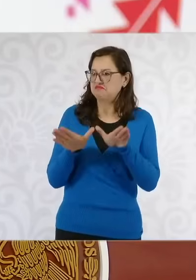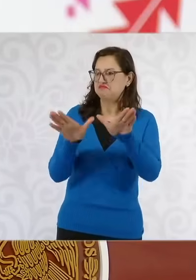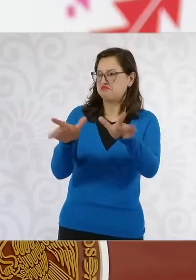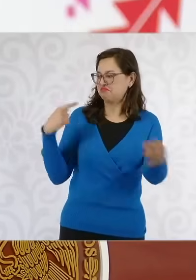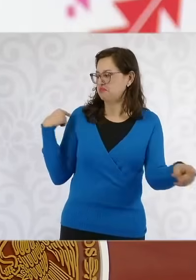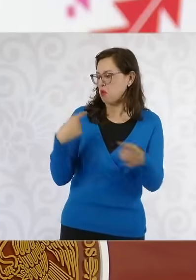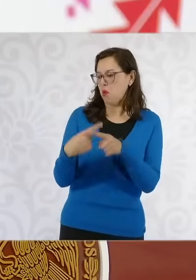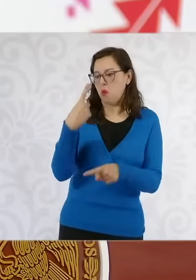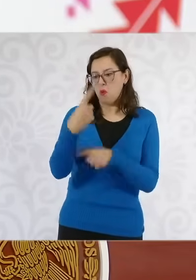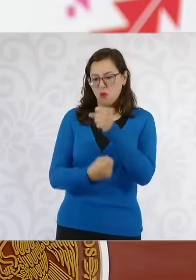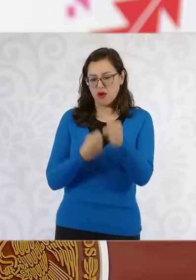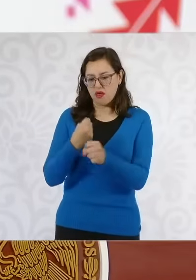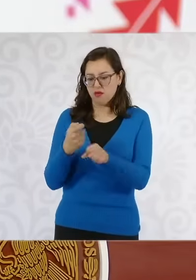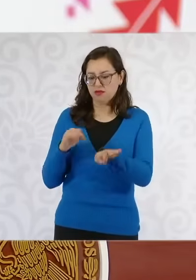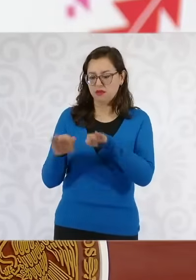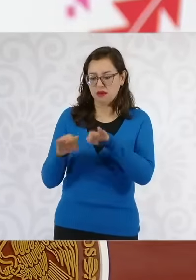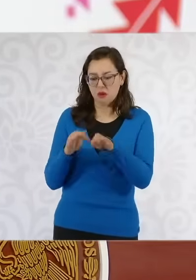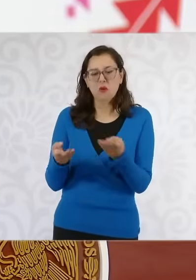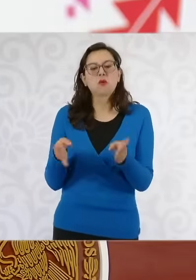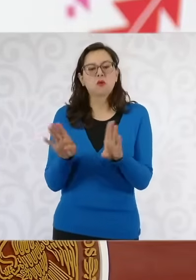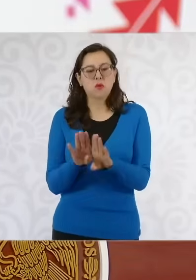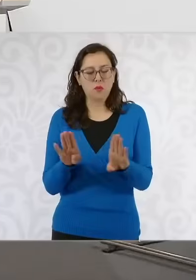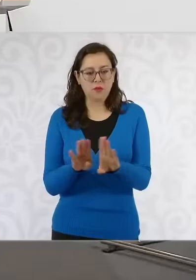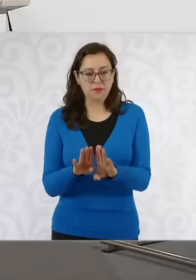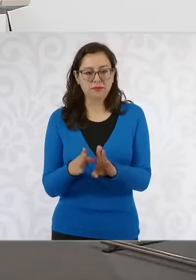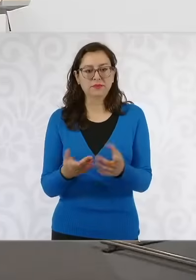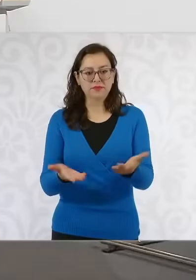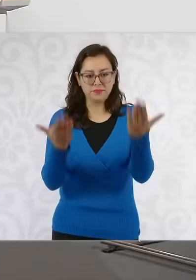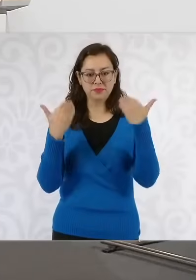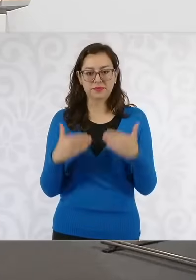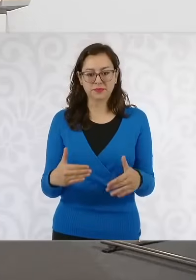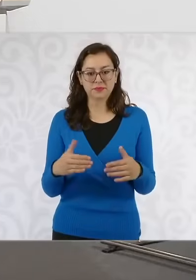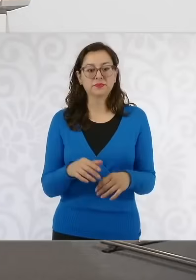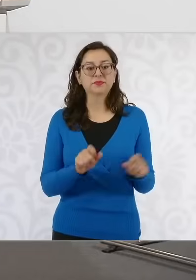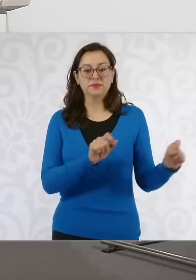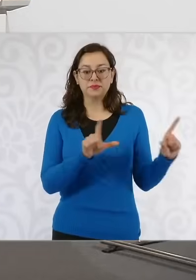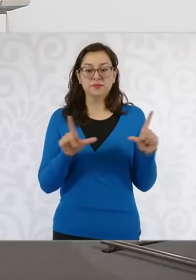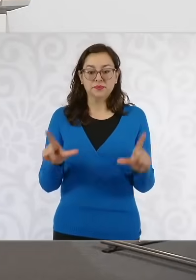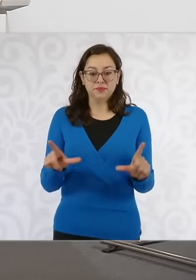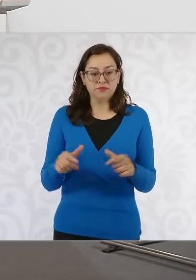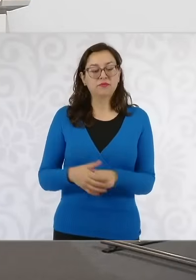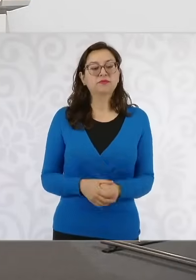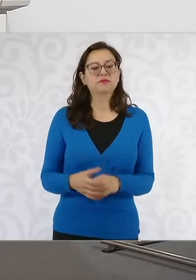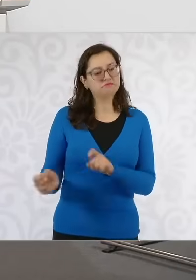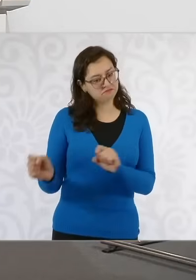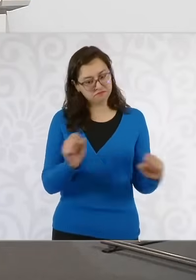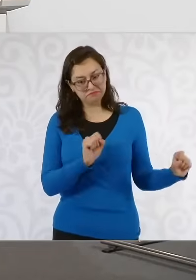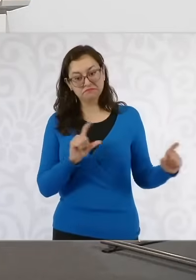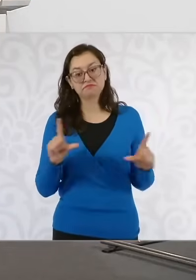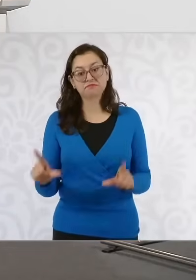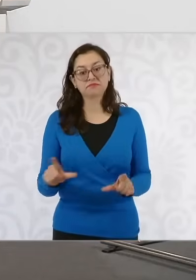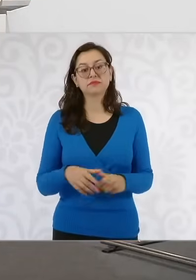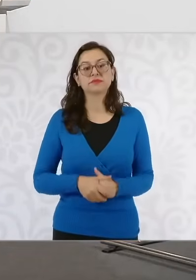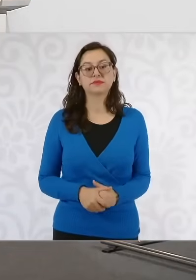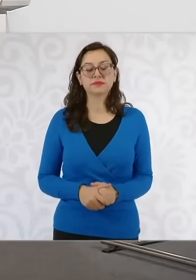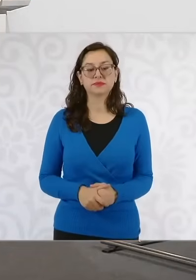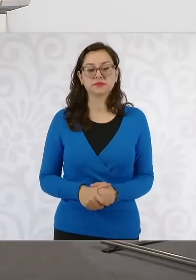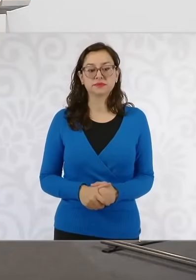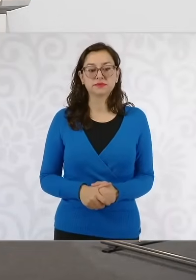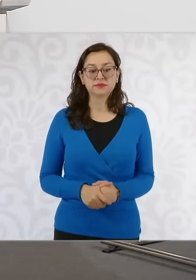año de de operaciones la siguiente por favor bien la siguiente por favor bien aquí Lo importante es